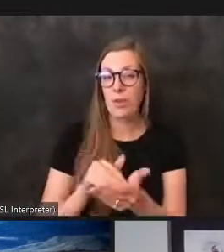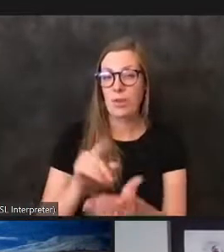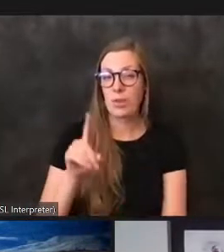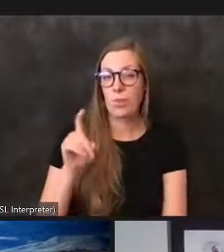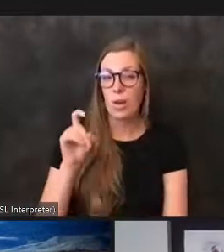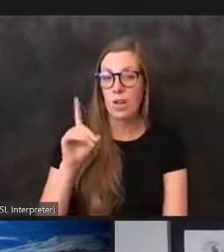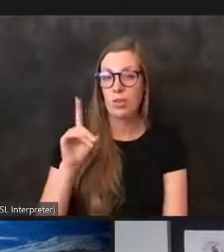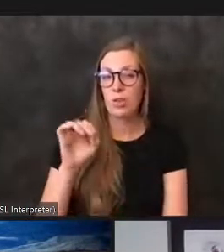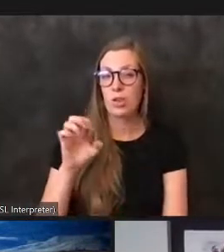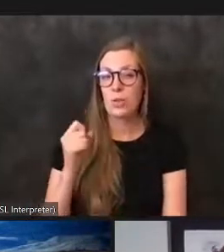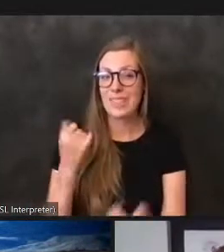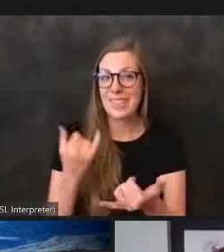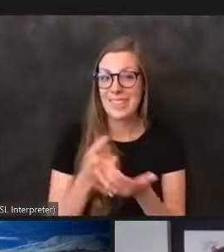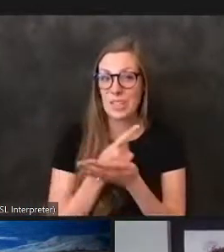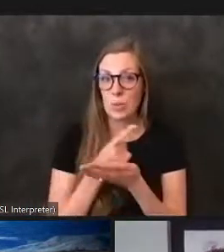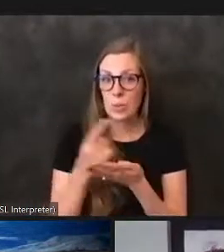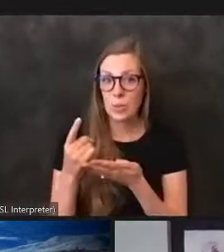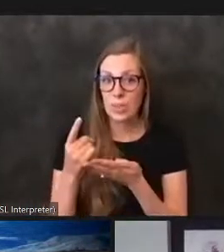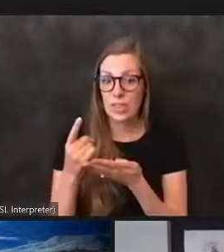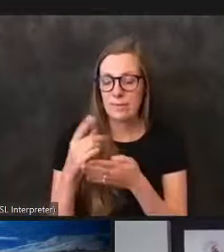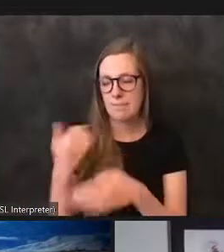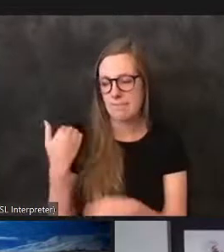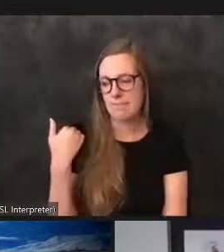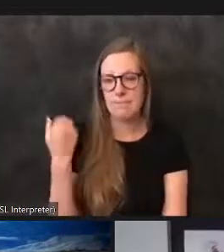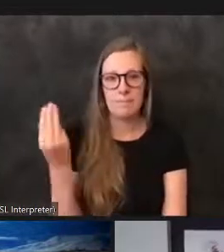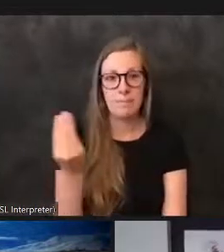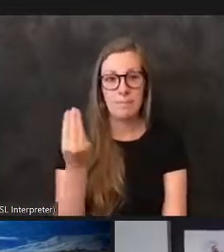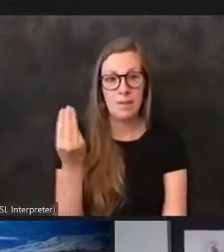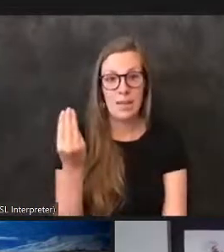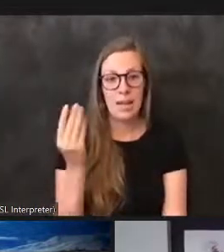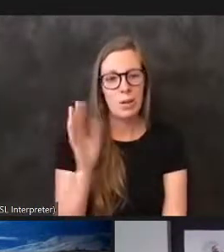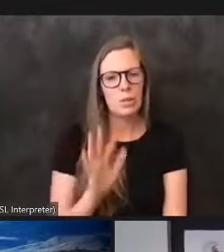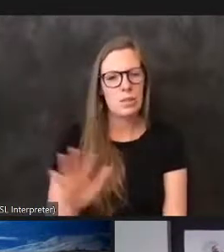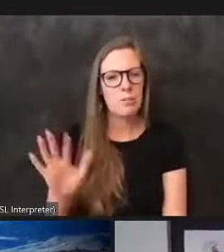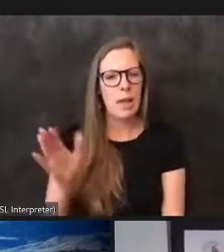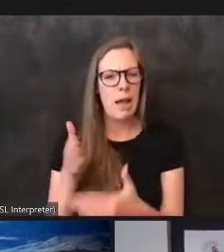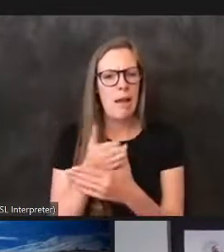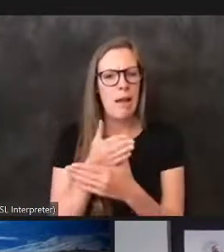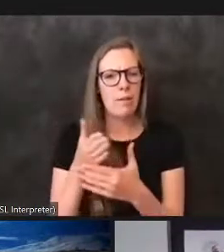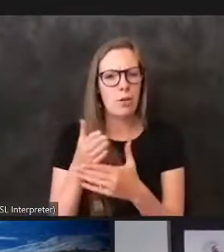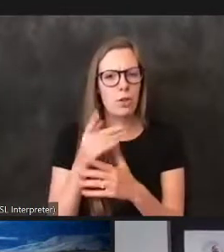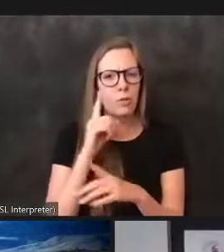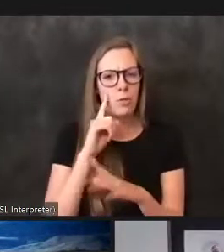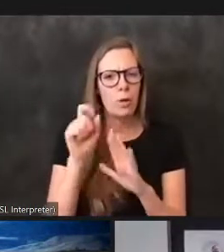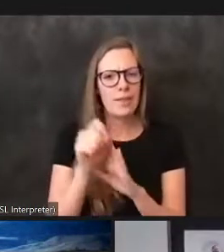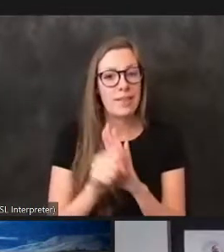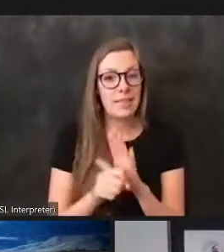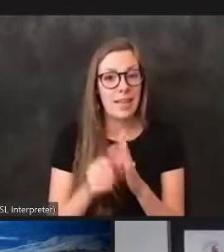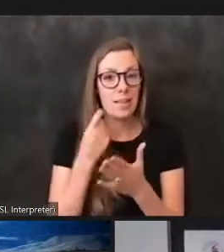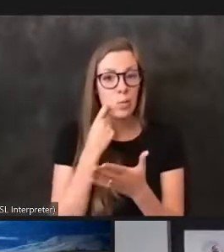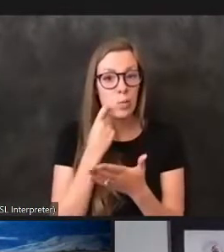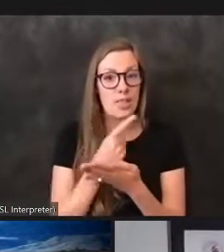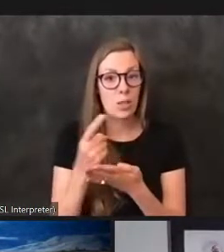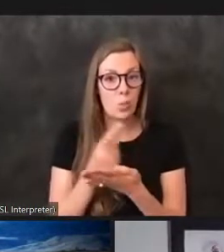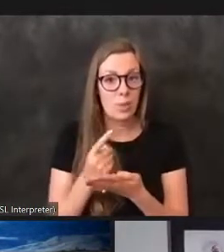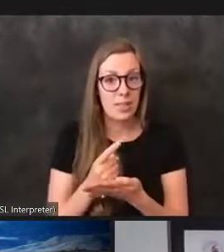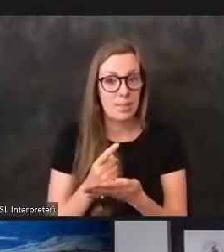cien dosis esta semana el día lunes, que es aproximadamente lo que hemos estado en promedio en las últimas semanas.